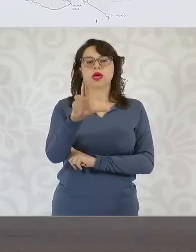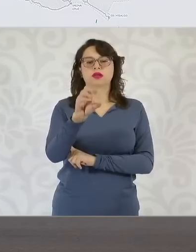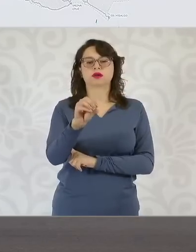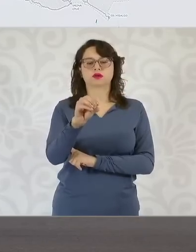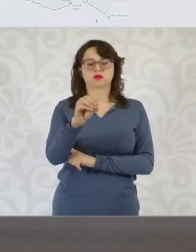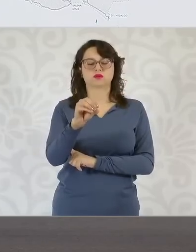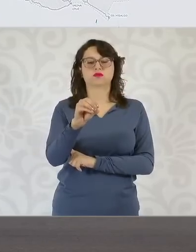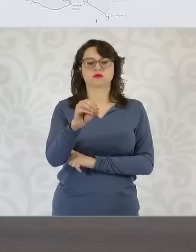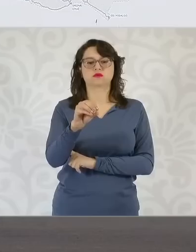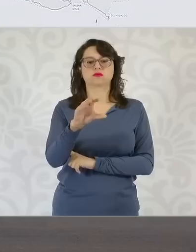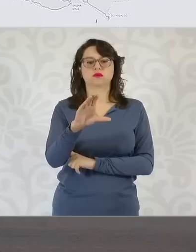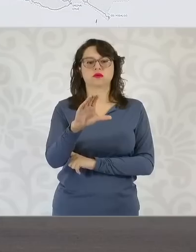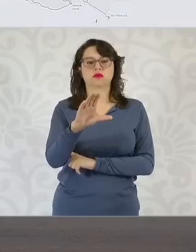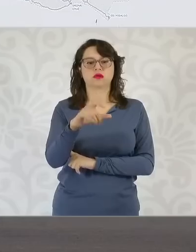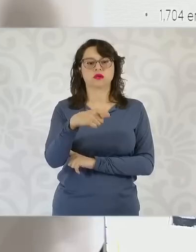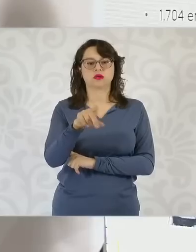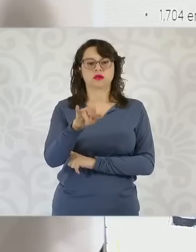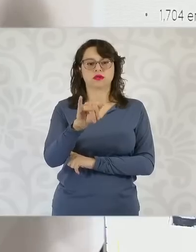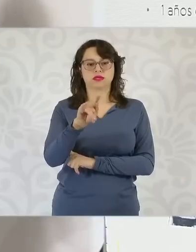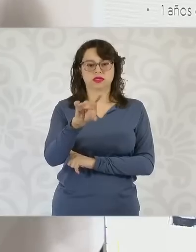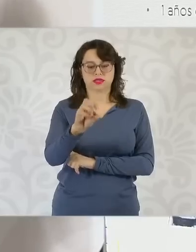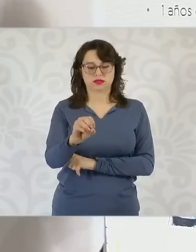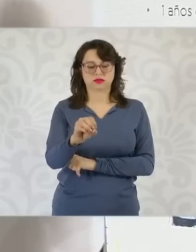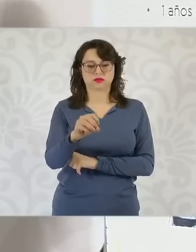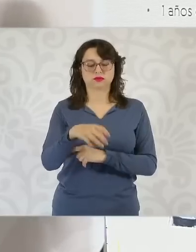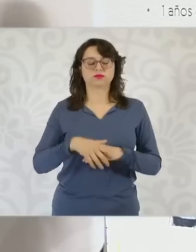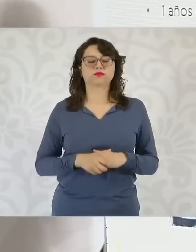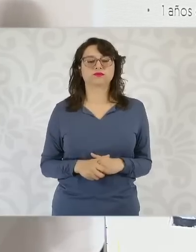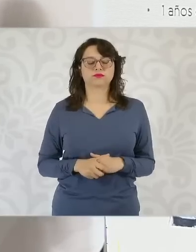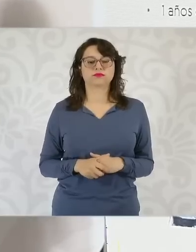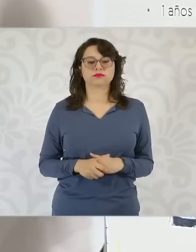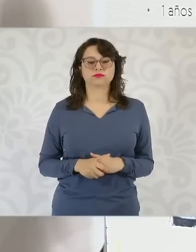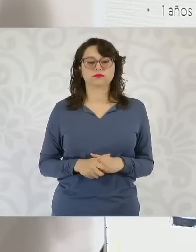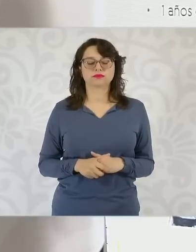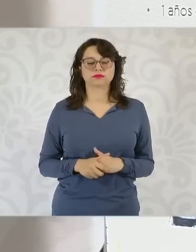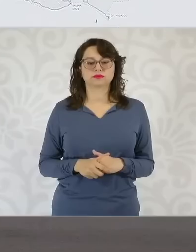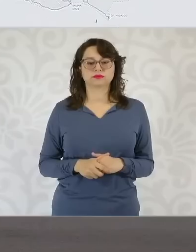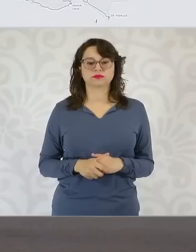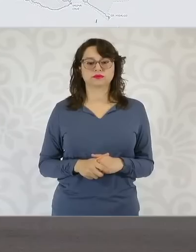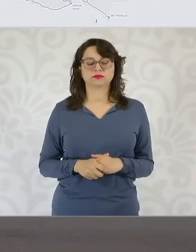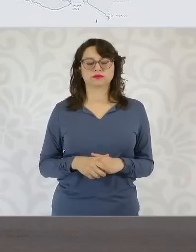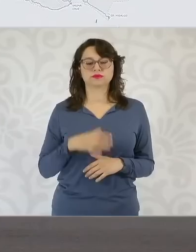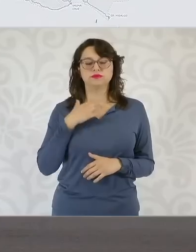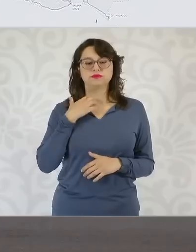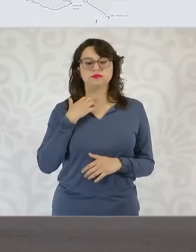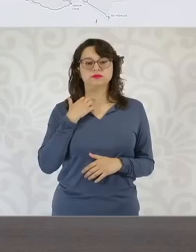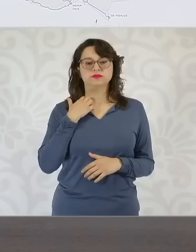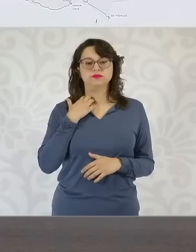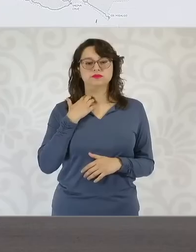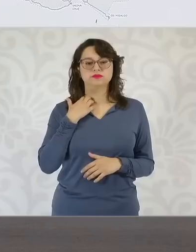iniciaría el próximo año la siguiente superior ferroviario de ingreso a a Manzanillo también